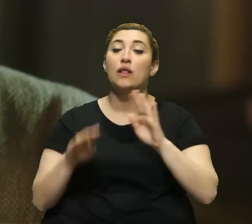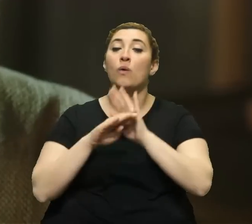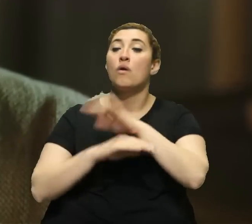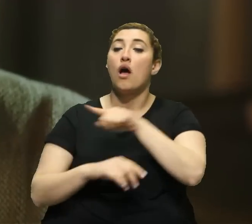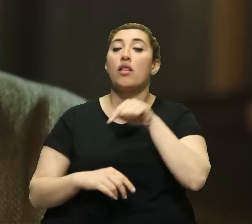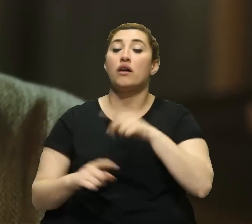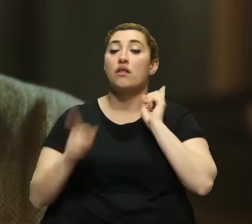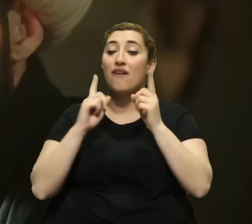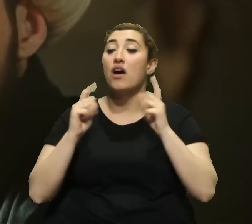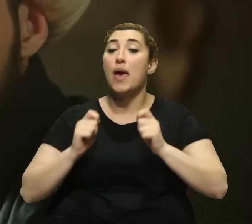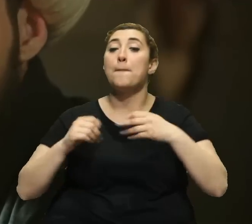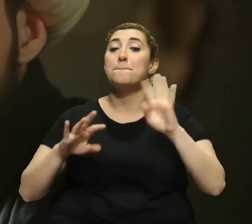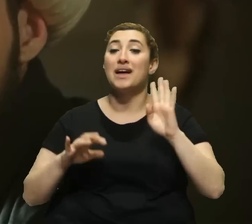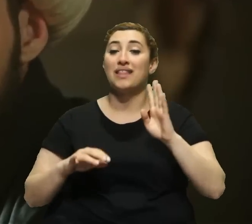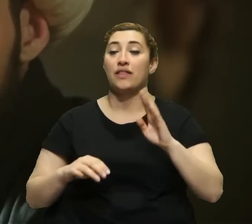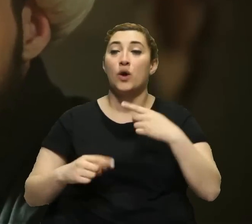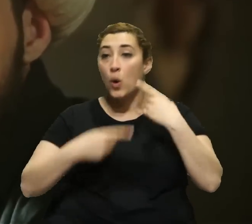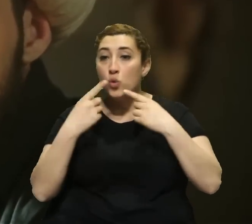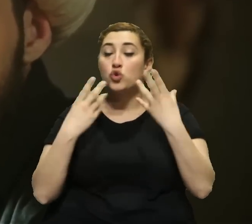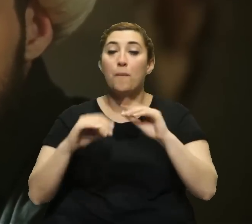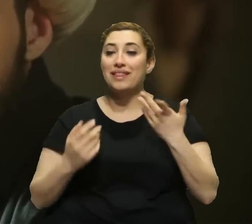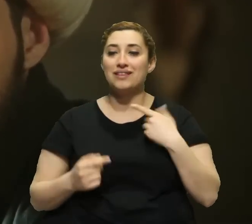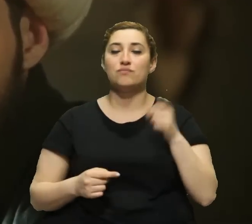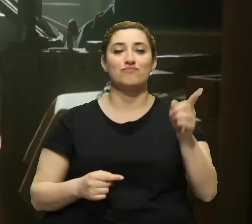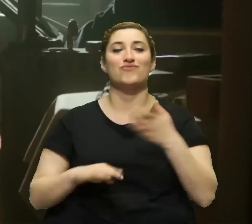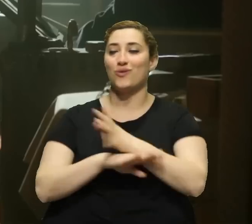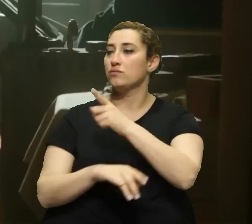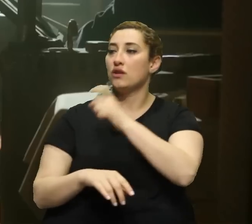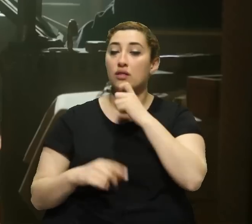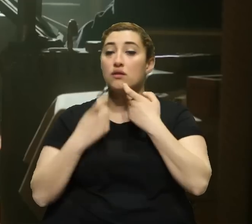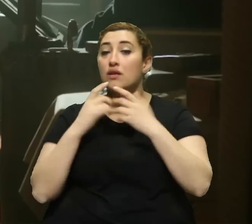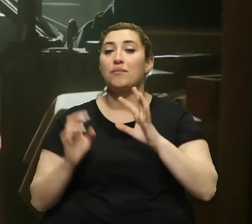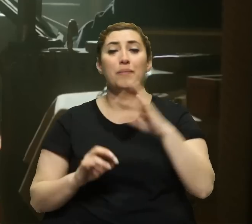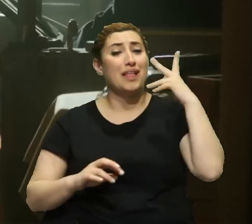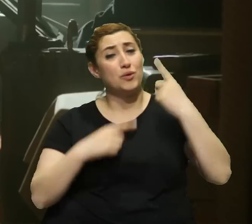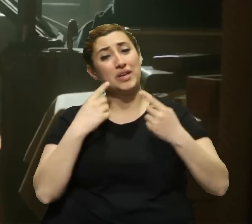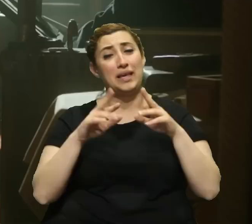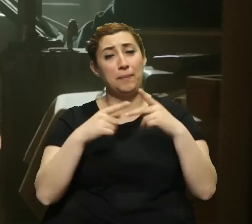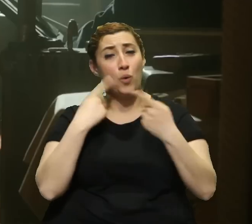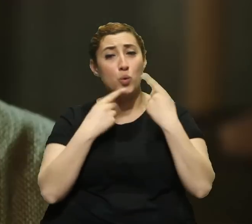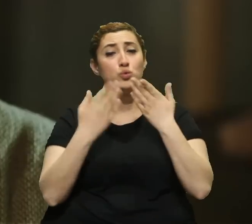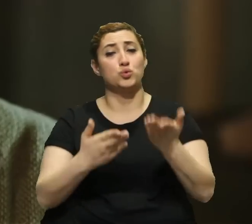Dava görmeden, yargılama yapmadan nasıl ayırırız Kasım Efendi? Hiç tanımaz gibi konuşursun Şeyh’imizi.